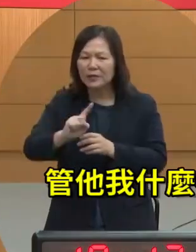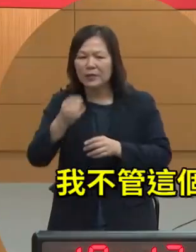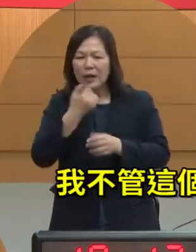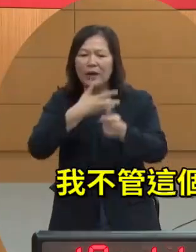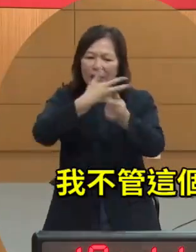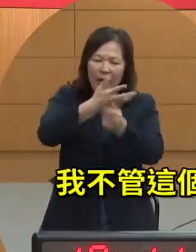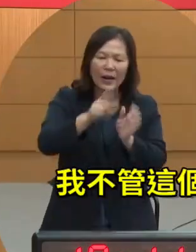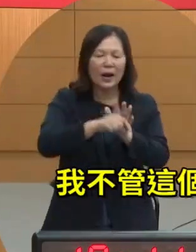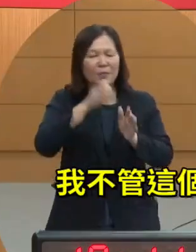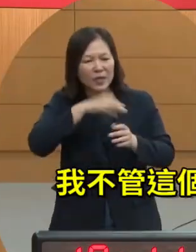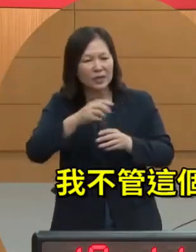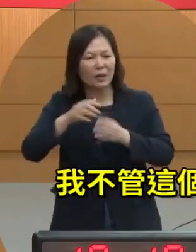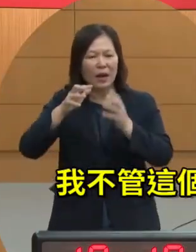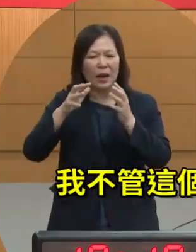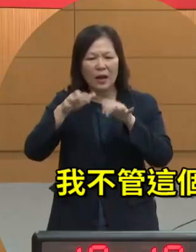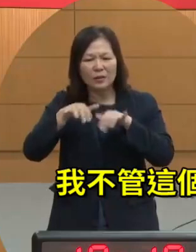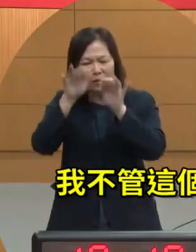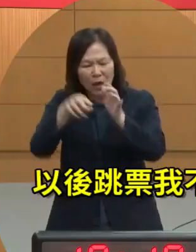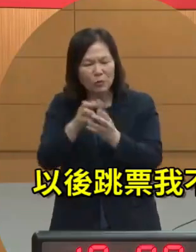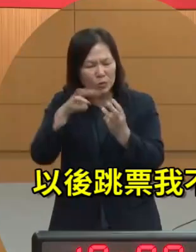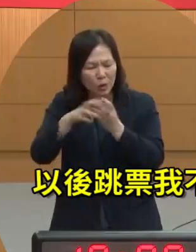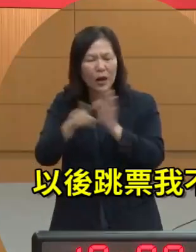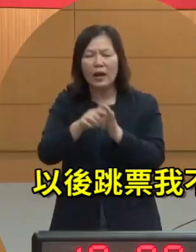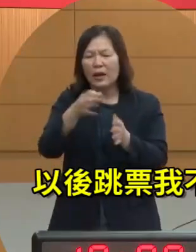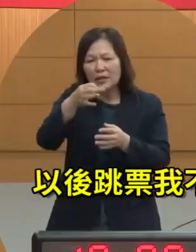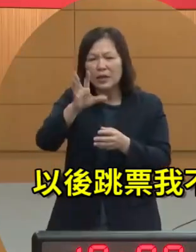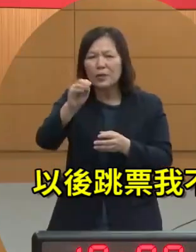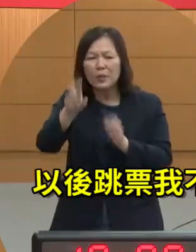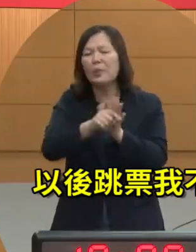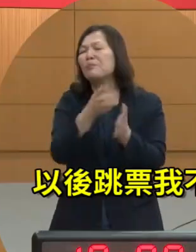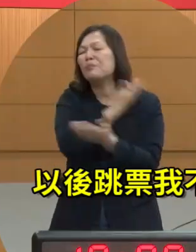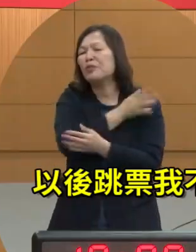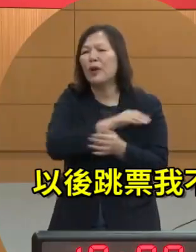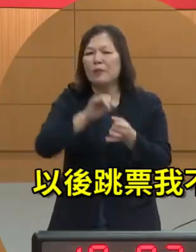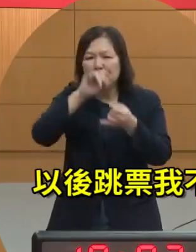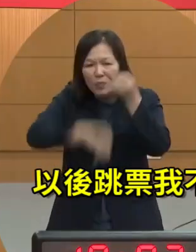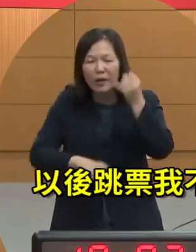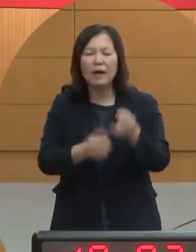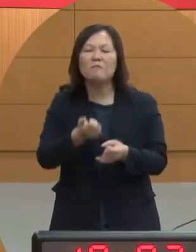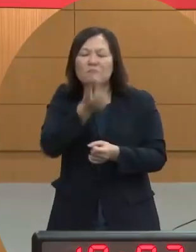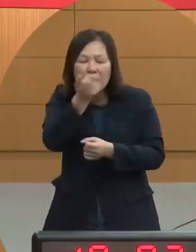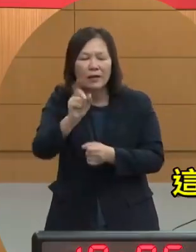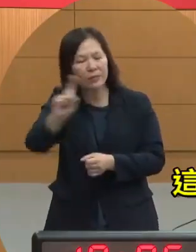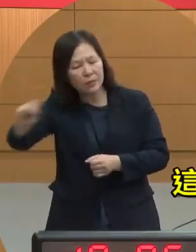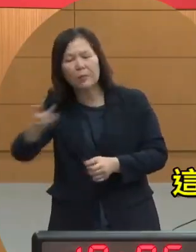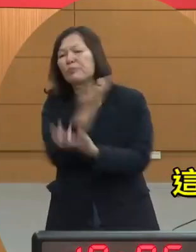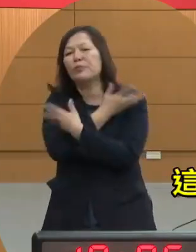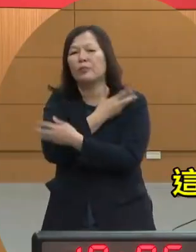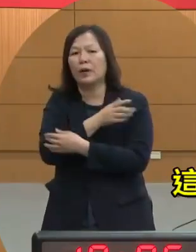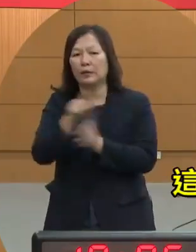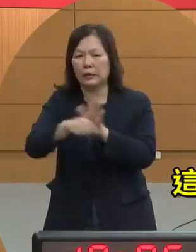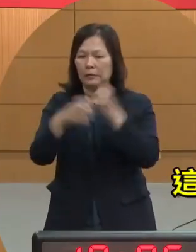我不管這個國家有沒有錢 我就是喊出來 以後跳票我不管你 我先騙到你的票就可以了 這個不是負責任的政治